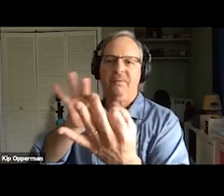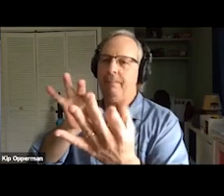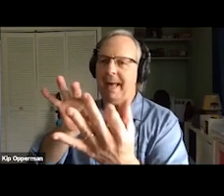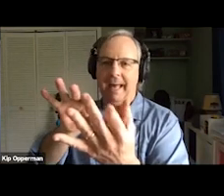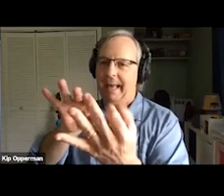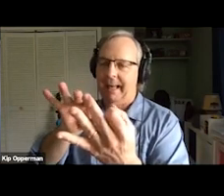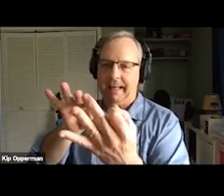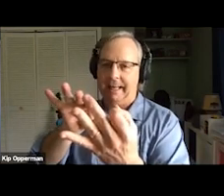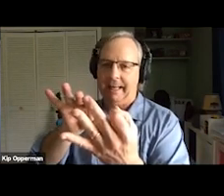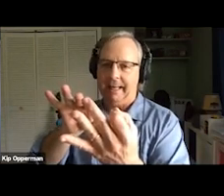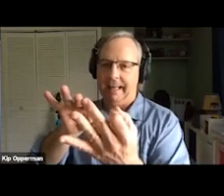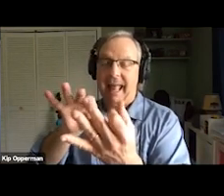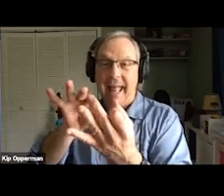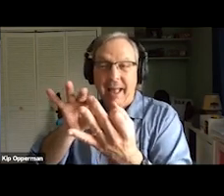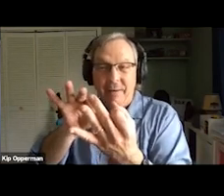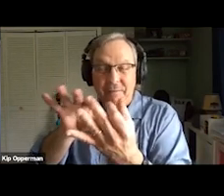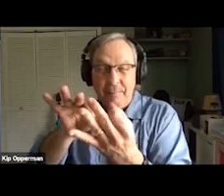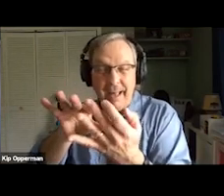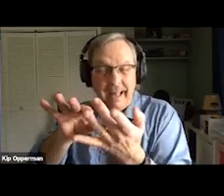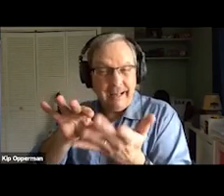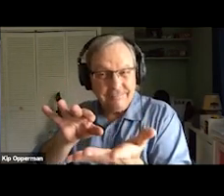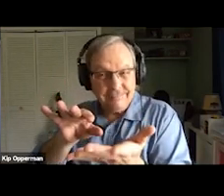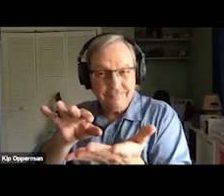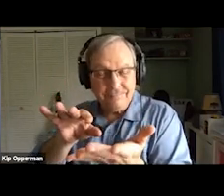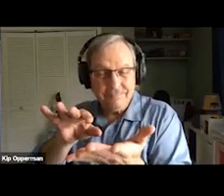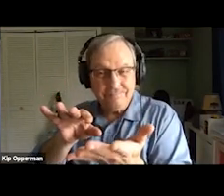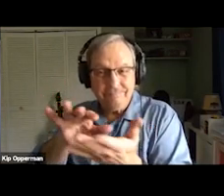y comentarios que con suerte, no solo son